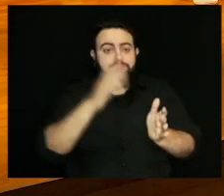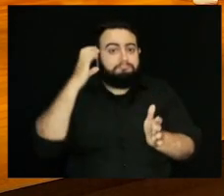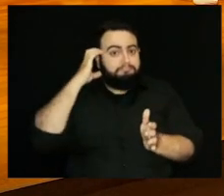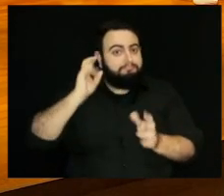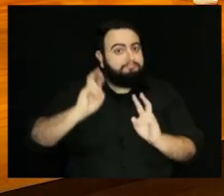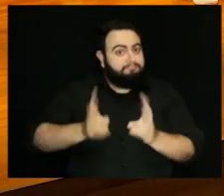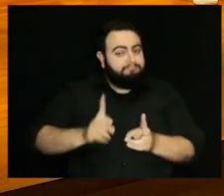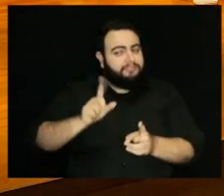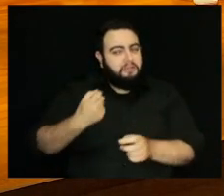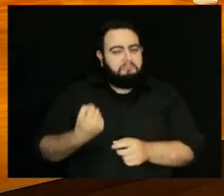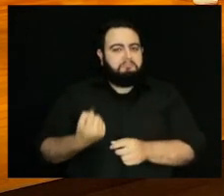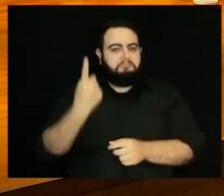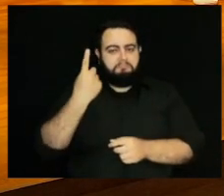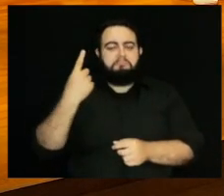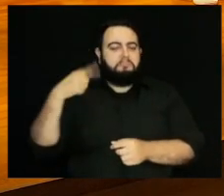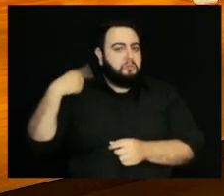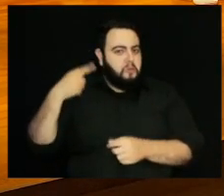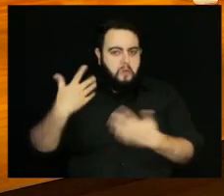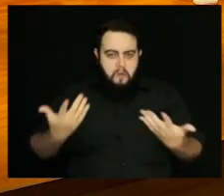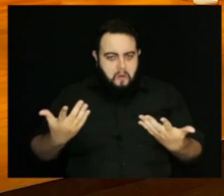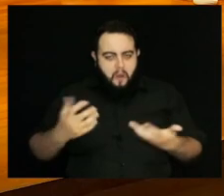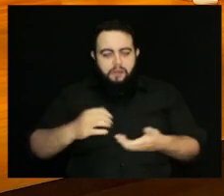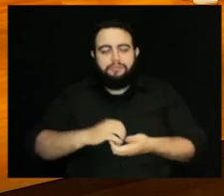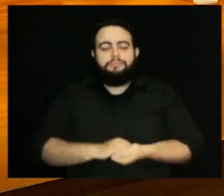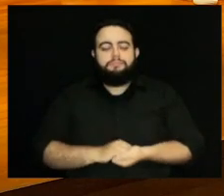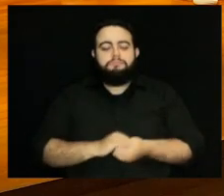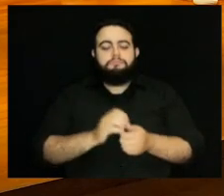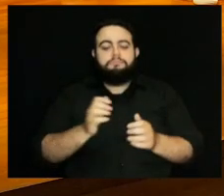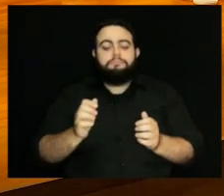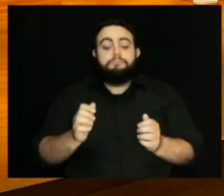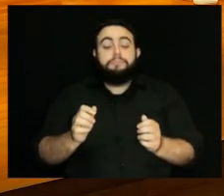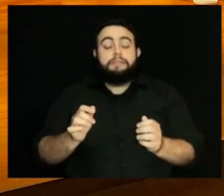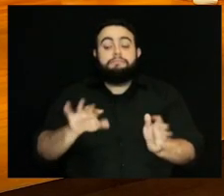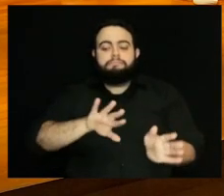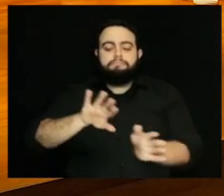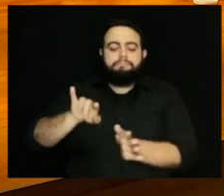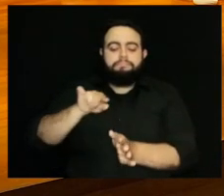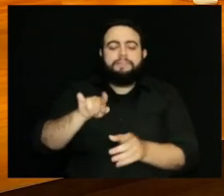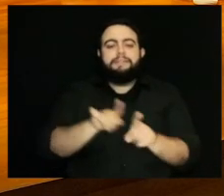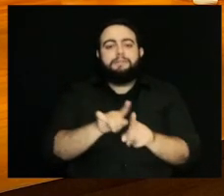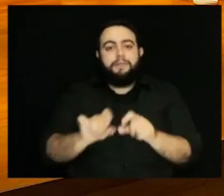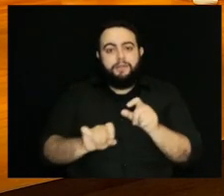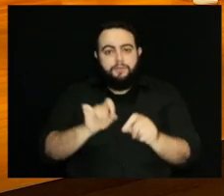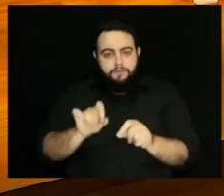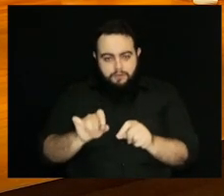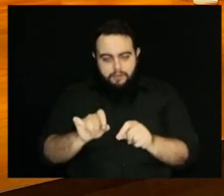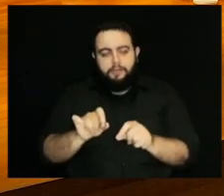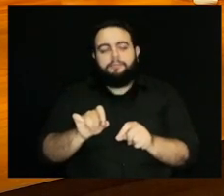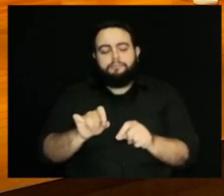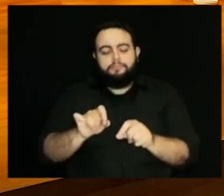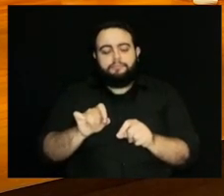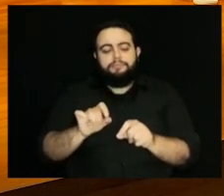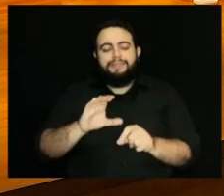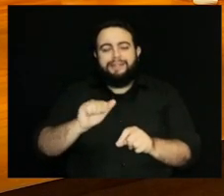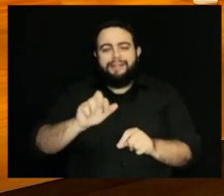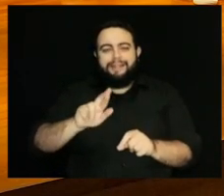Paralelo a isso, para um mundo um pouco mais underground o Carlinhos, que era uma figura